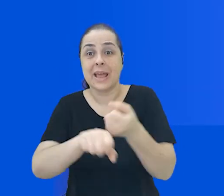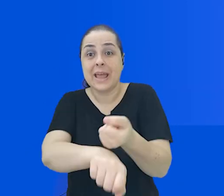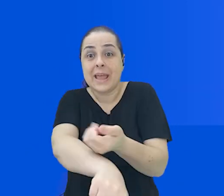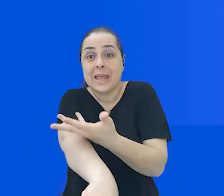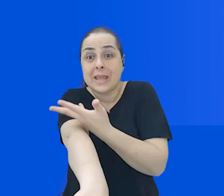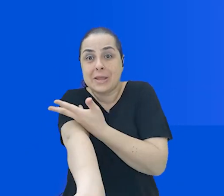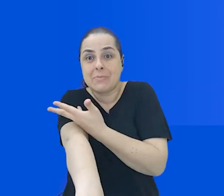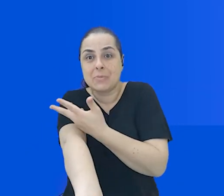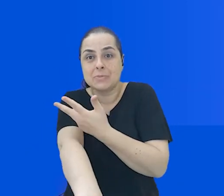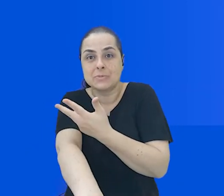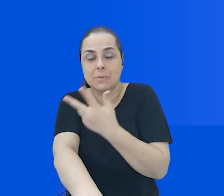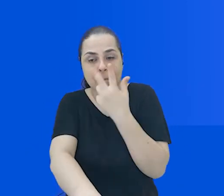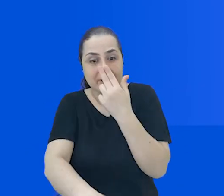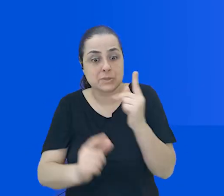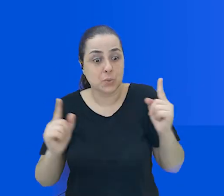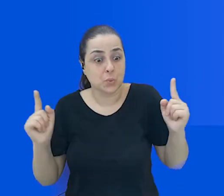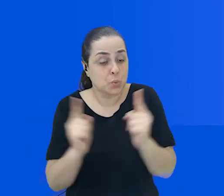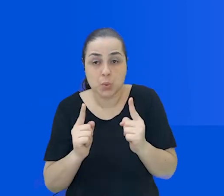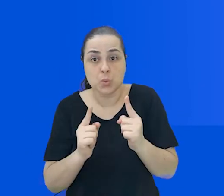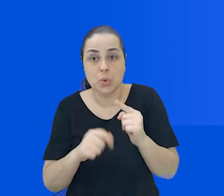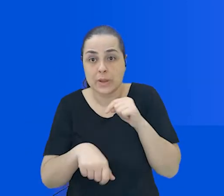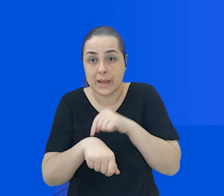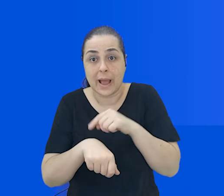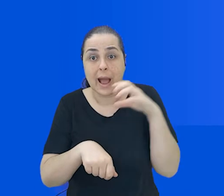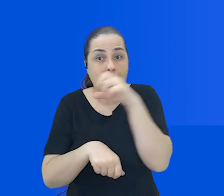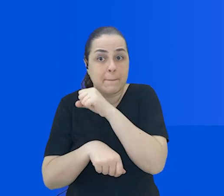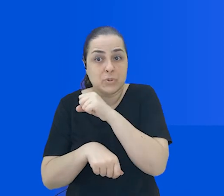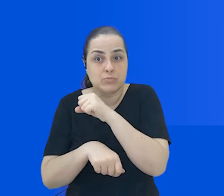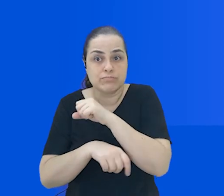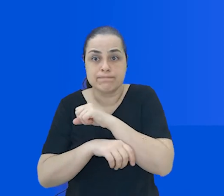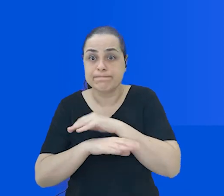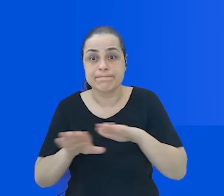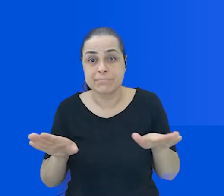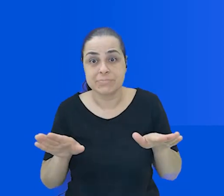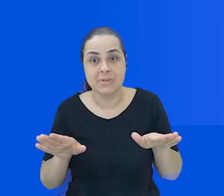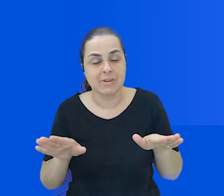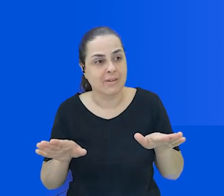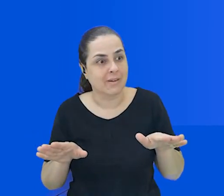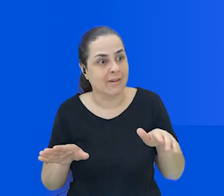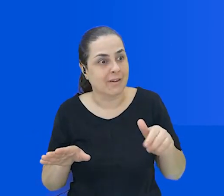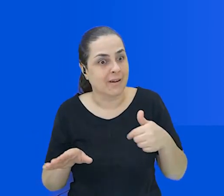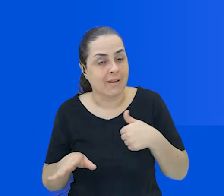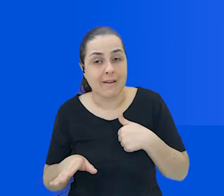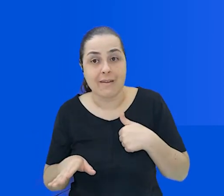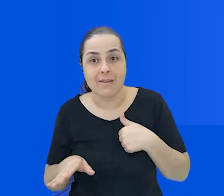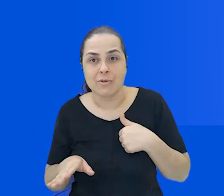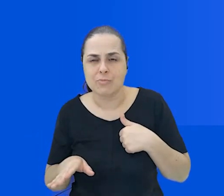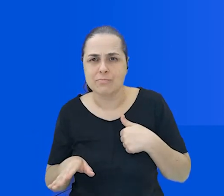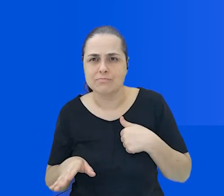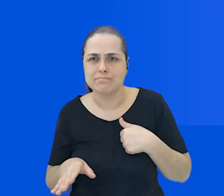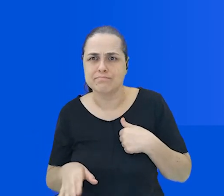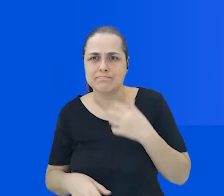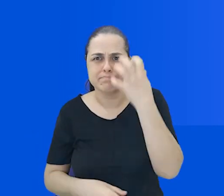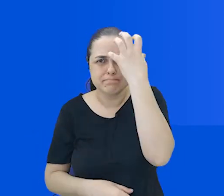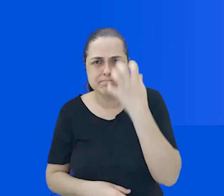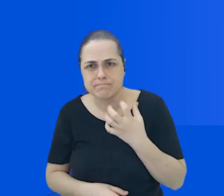ela deveria ser algo muito curto, que dura muito pouco tempo, é isso. Fiquei muito louca da vida, que não me deixaram fazer